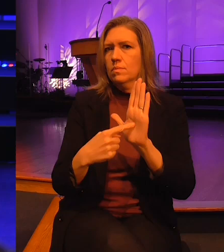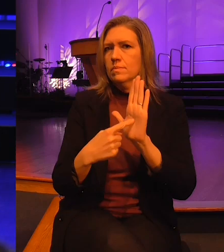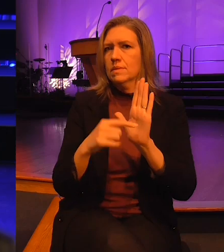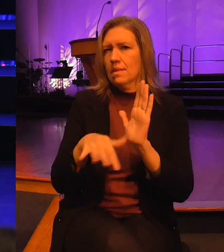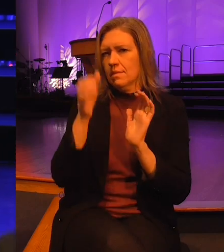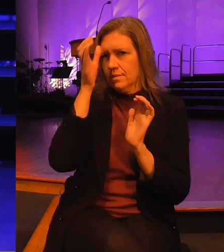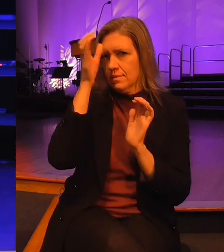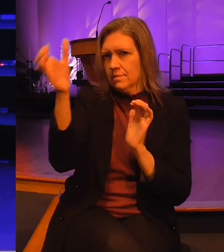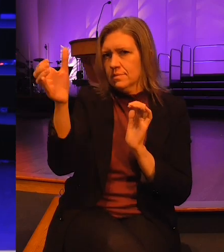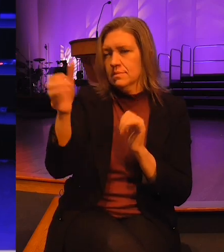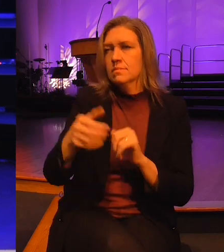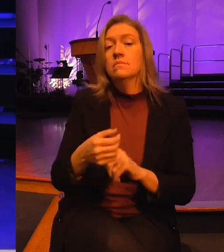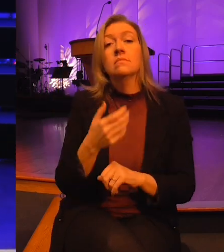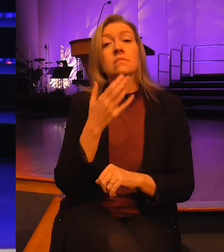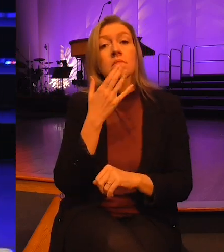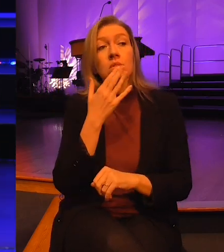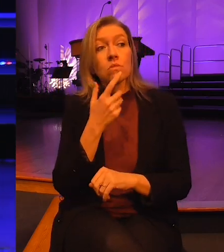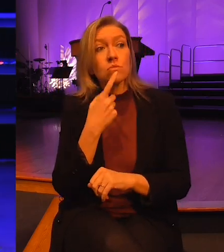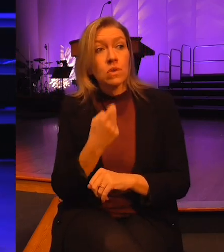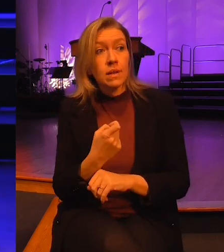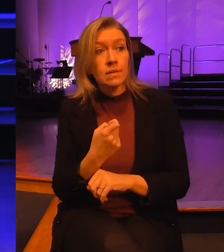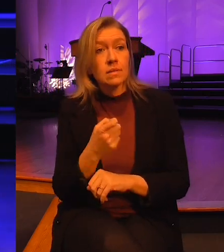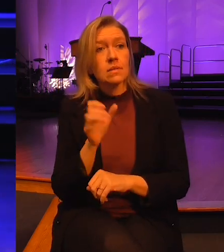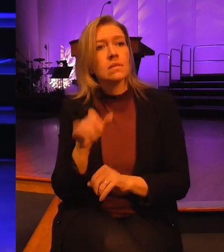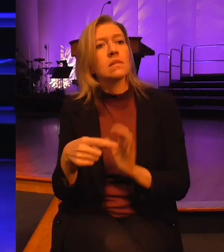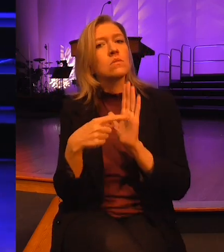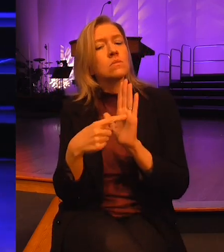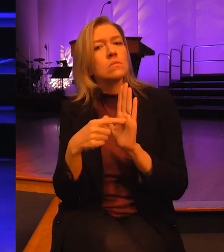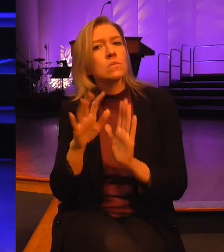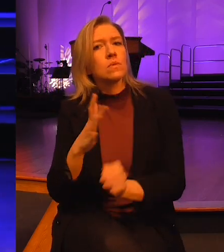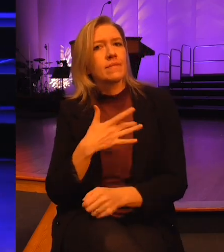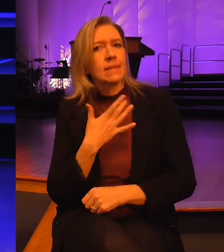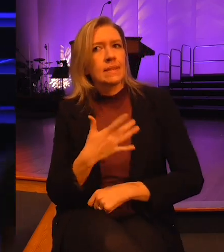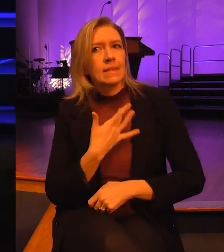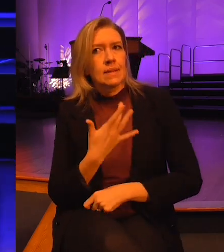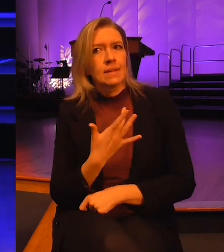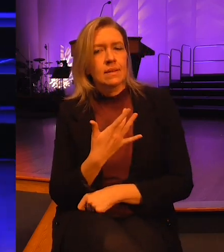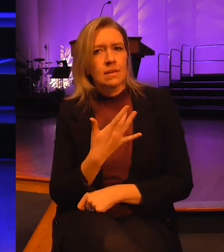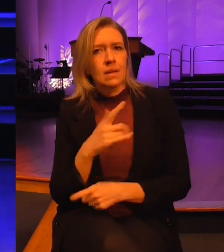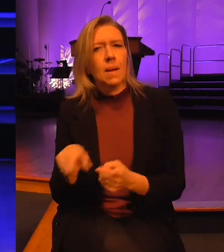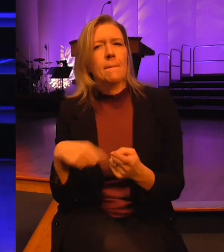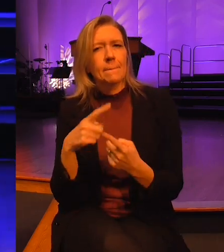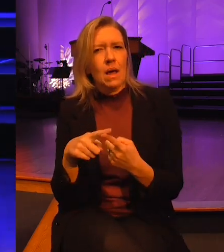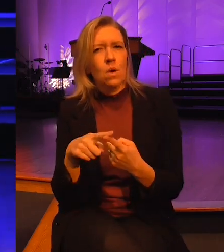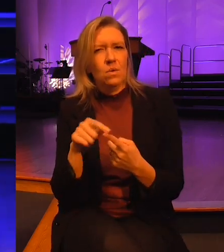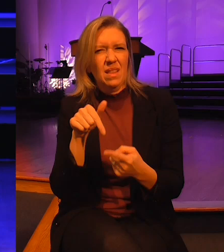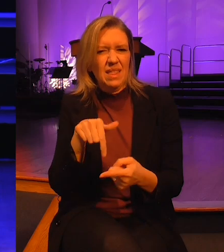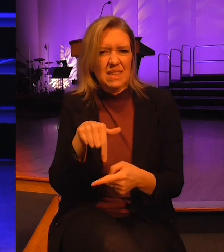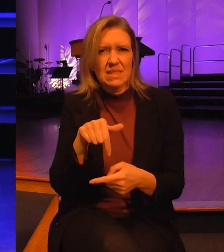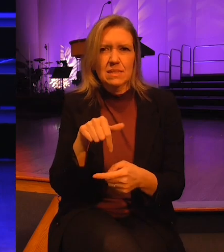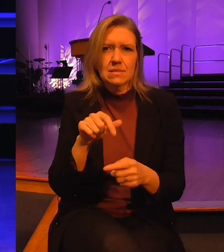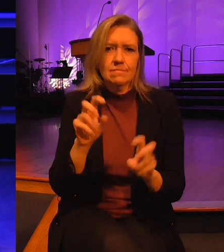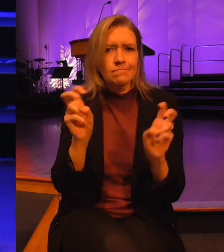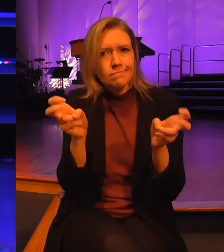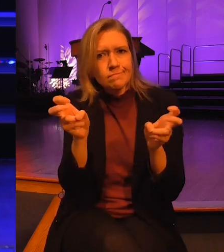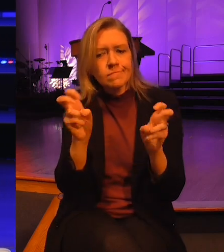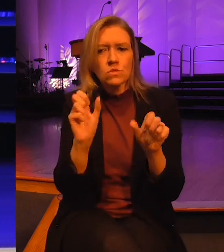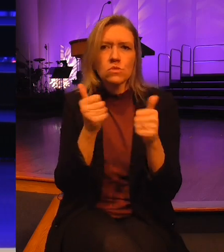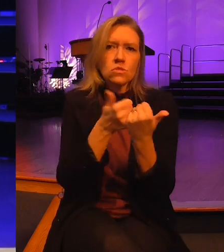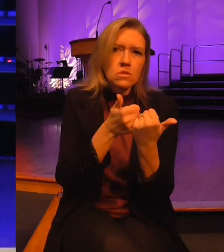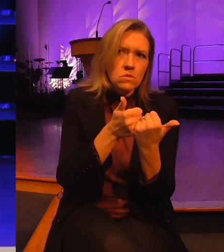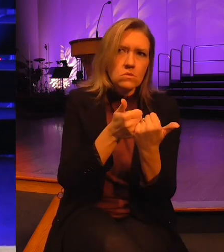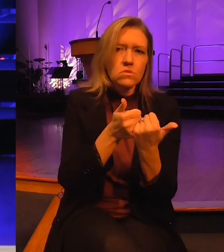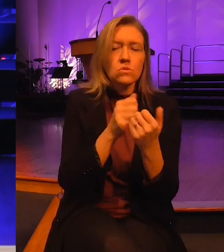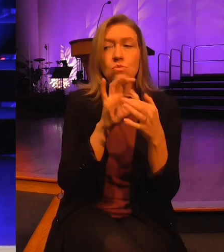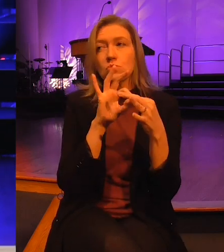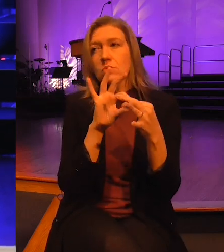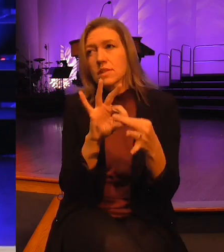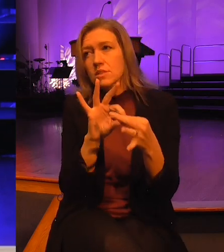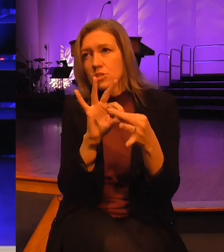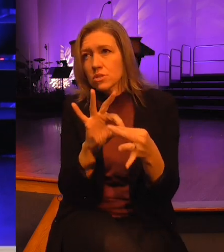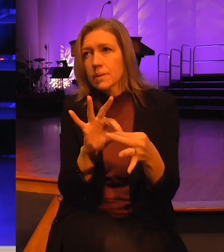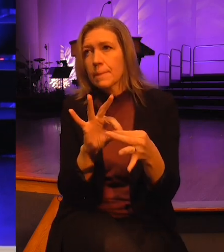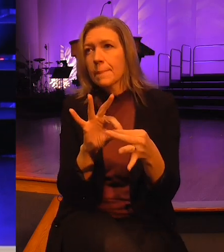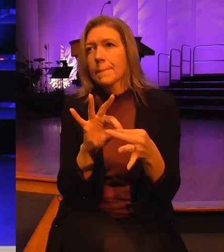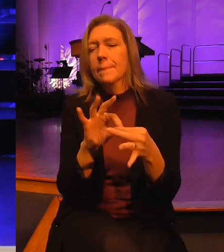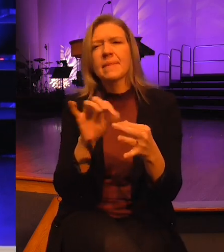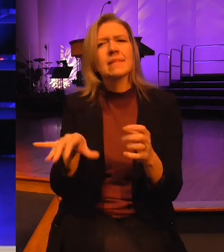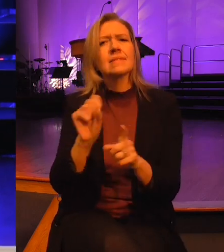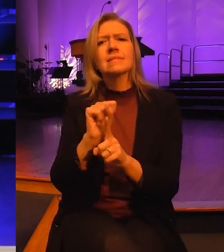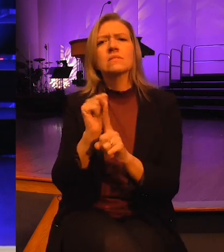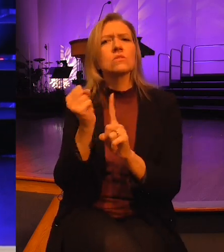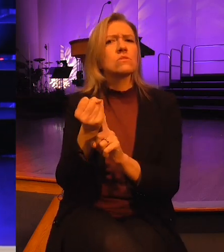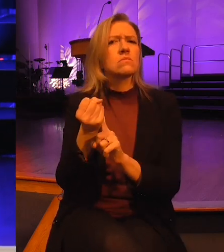El rojo representa tu sentimiento sobre este desafío, esta relación, esta circunstancia o tu